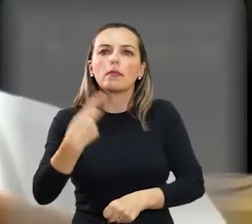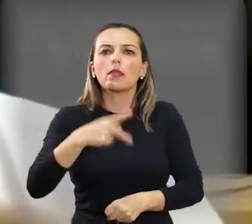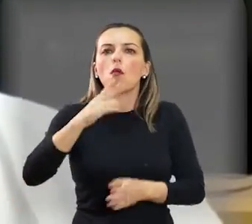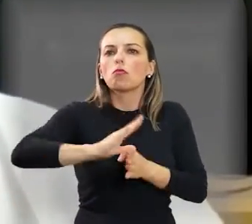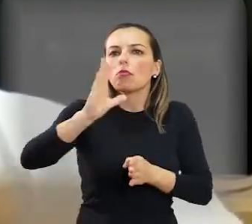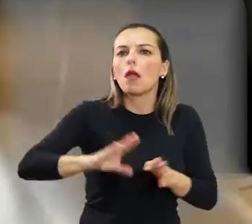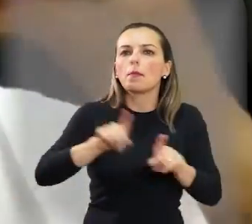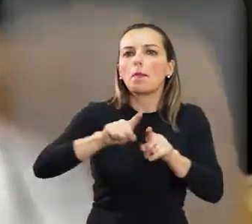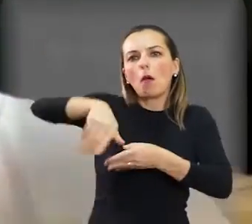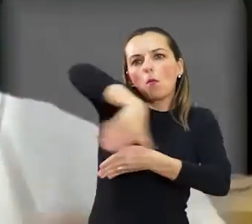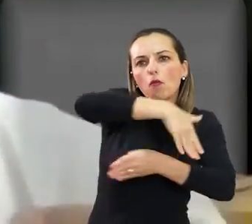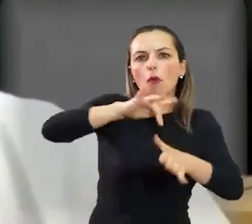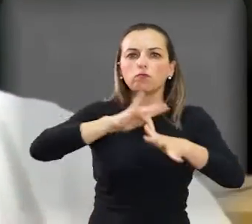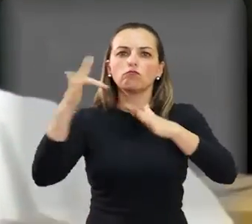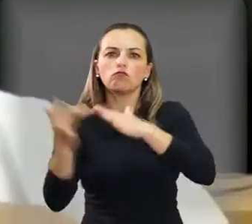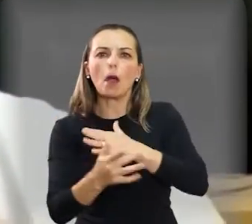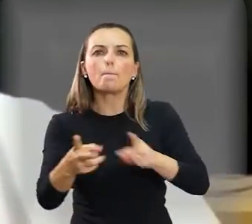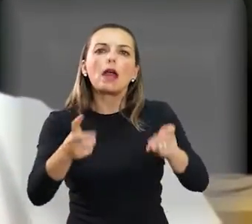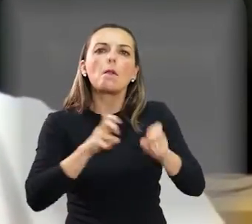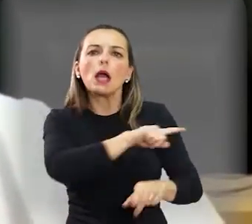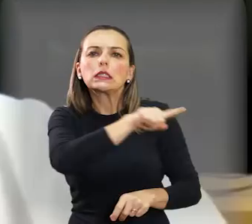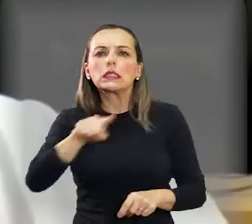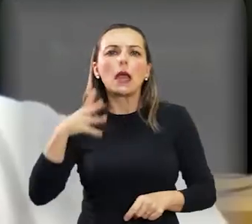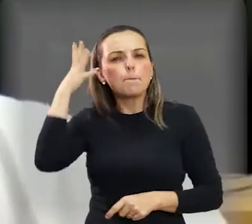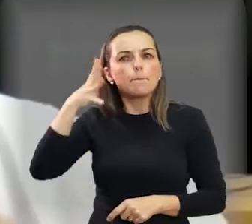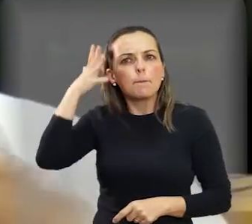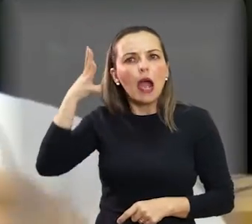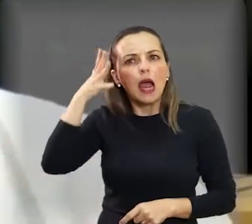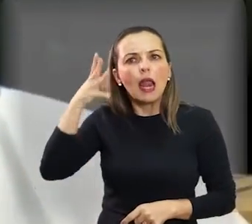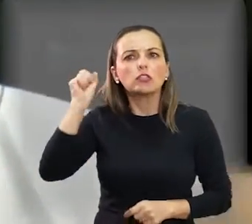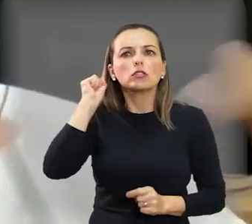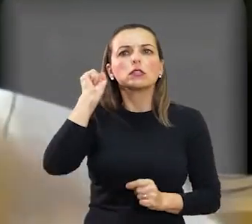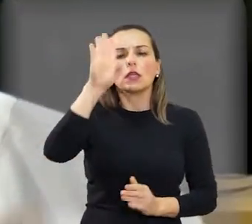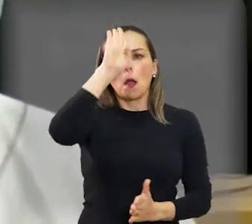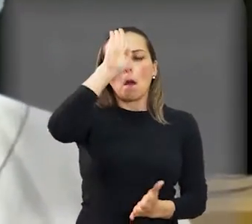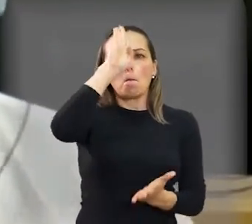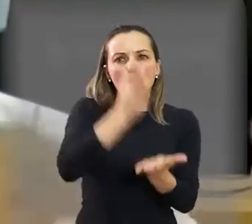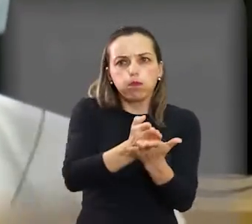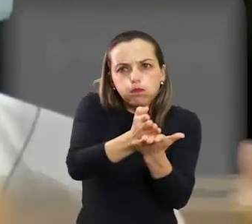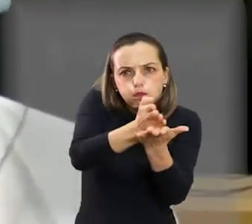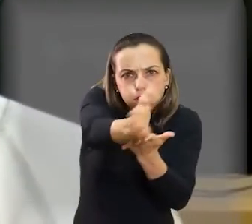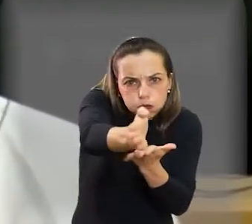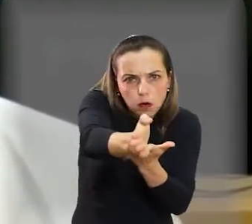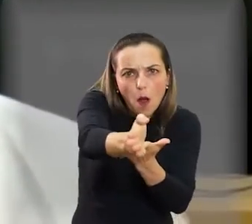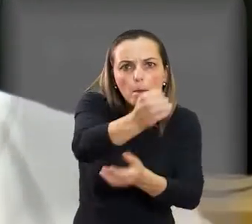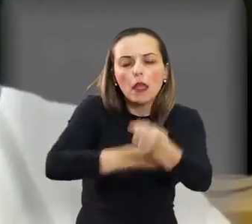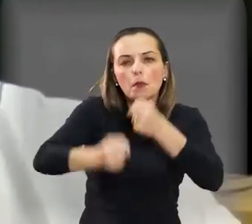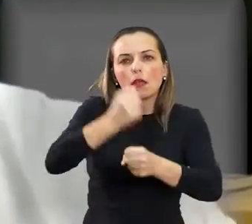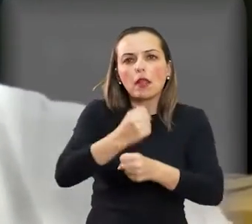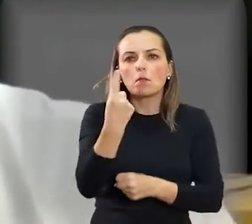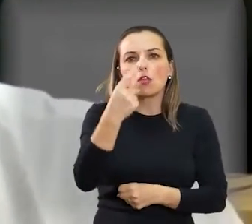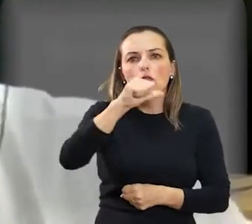vemos uma crescente do discurso fascista tentando apagar o que realmente aconteceu em 1964.